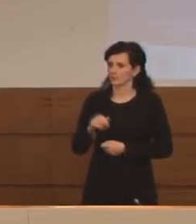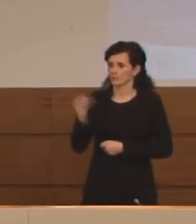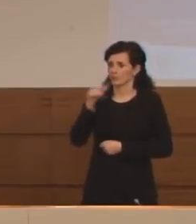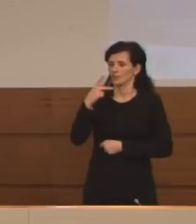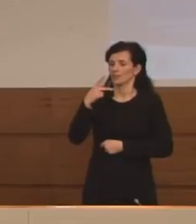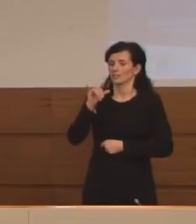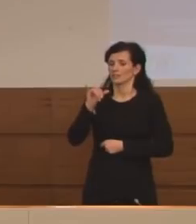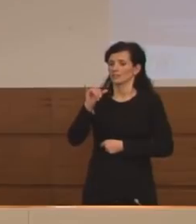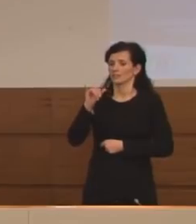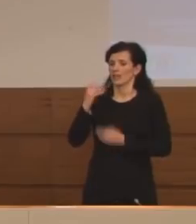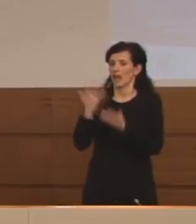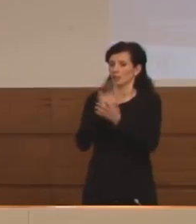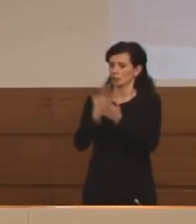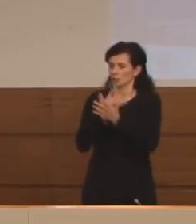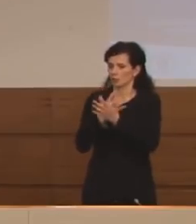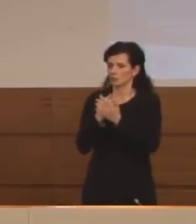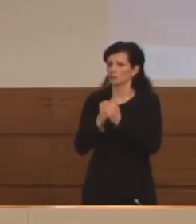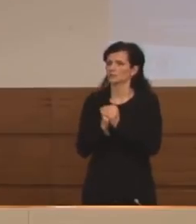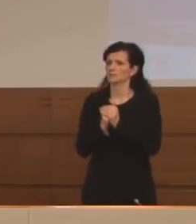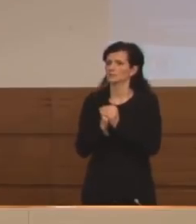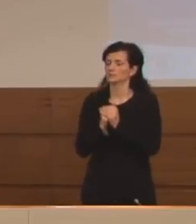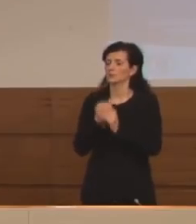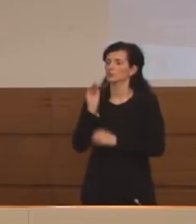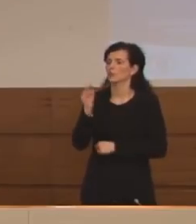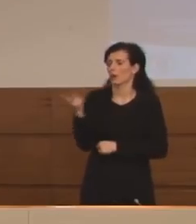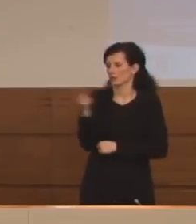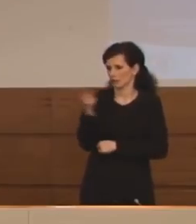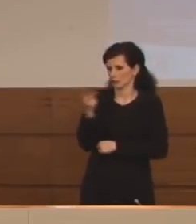Una domanda per entrambi. La prima è per il professore.